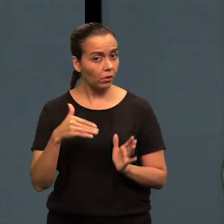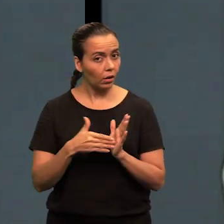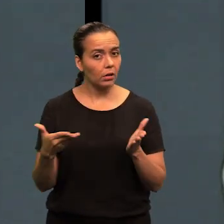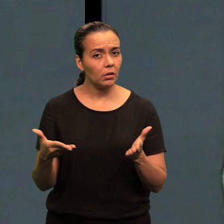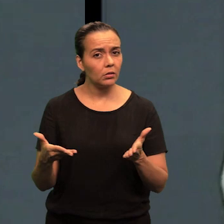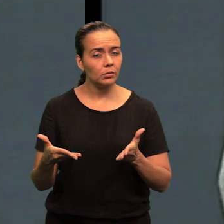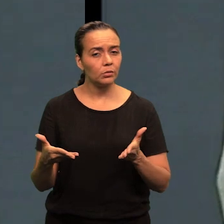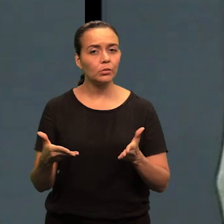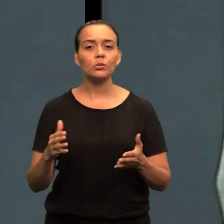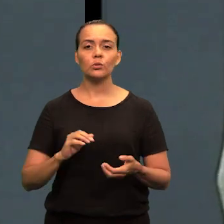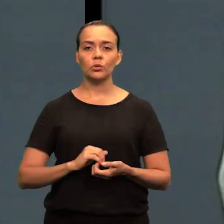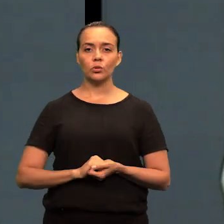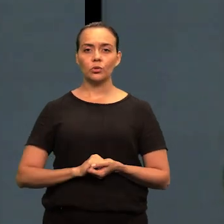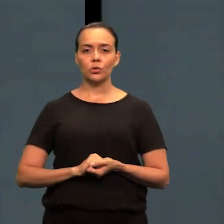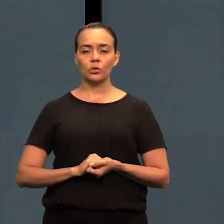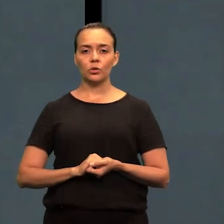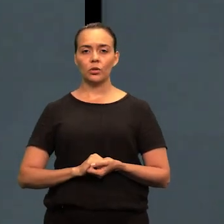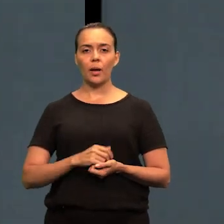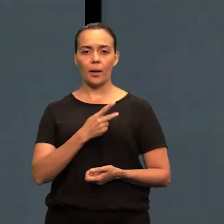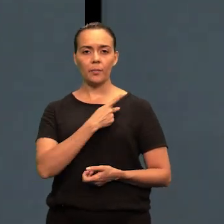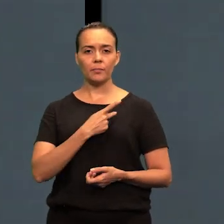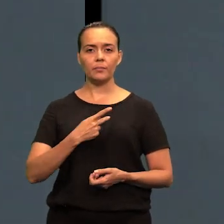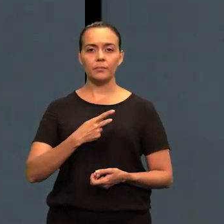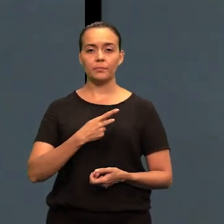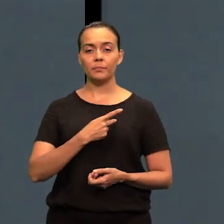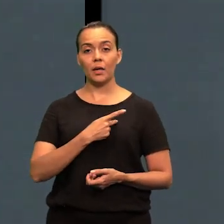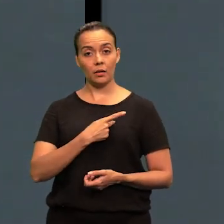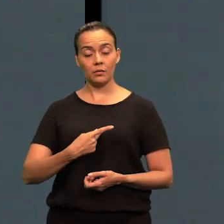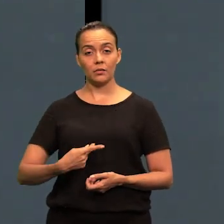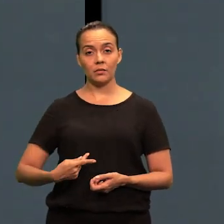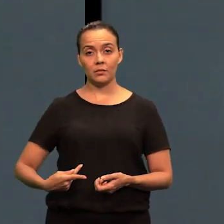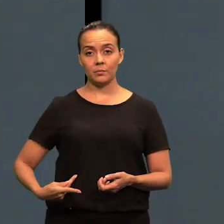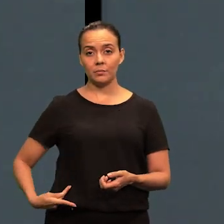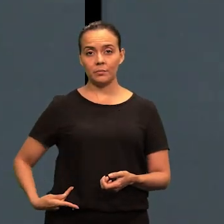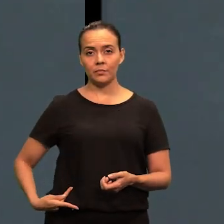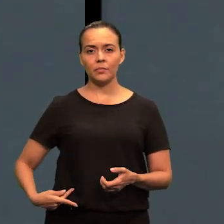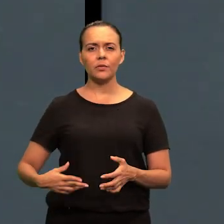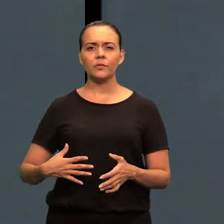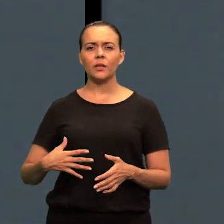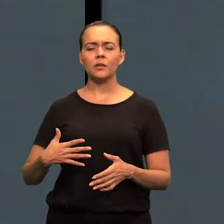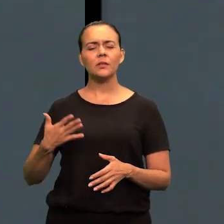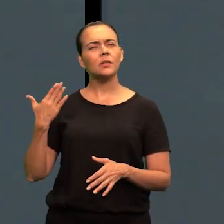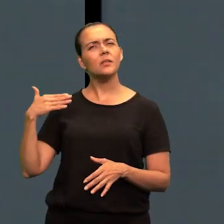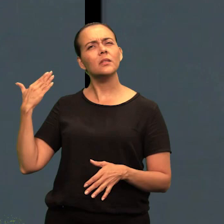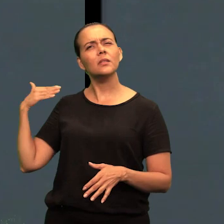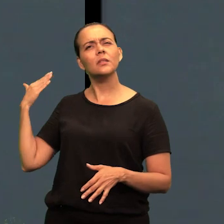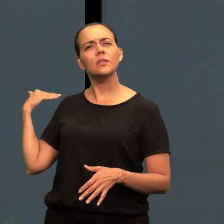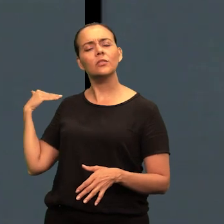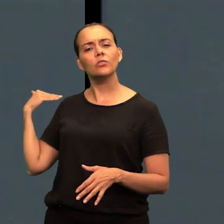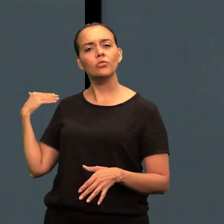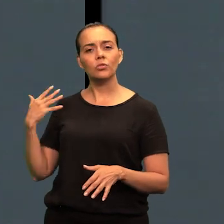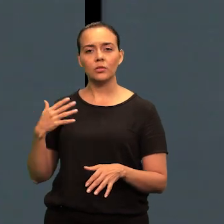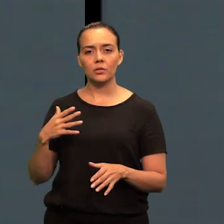Desde a nossa ilustre prefeita, colega de profissão, psicanalista, que nos tempos da Rede Globo,